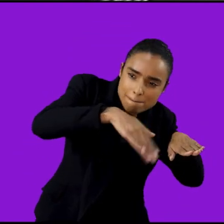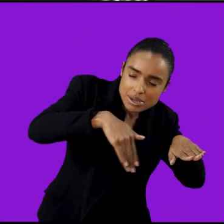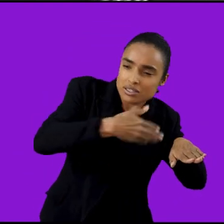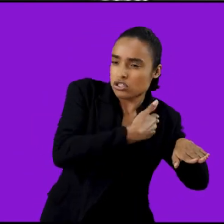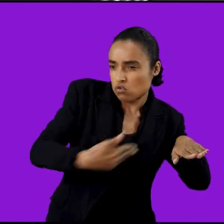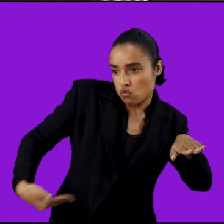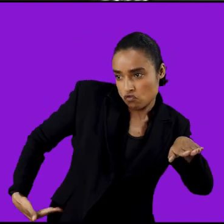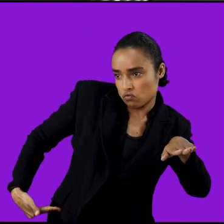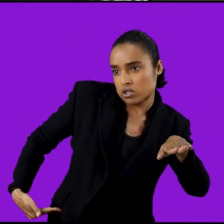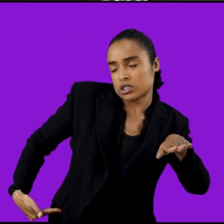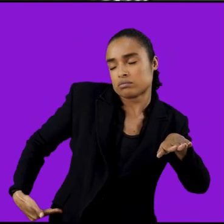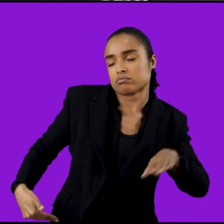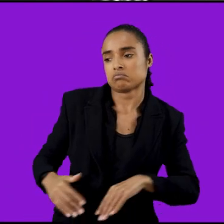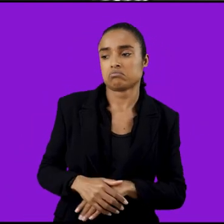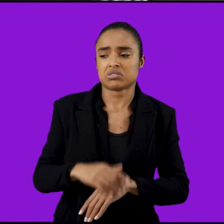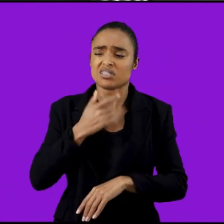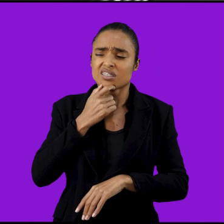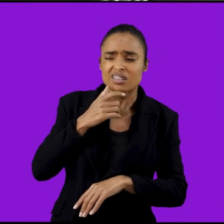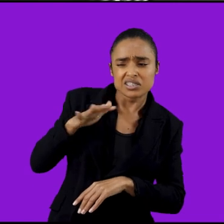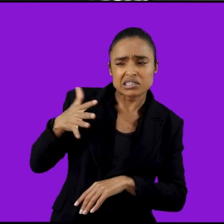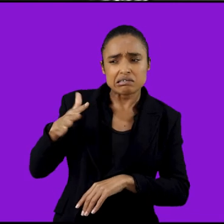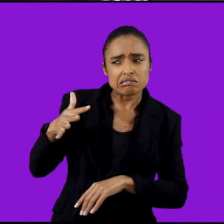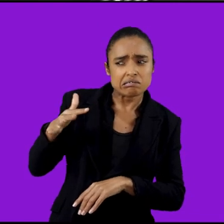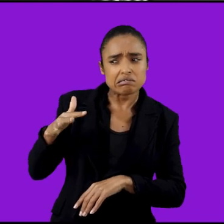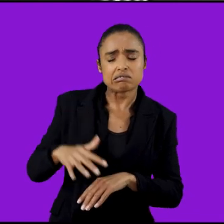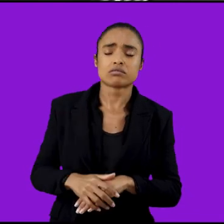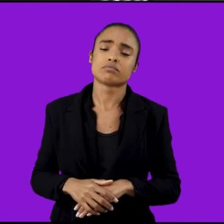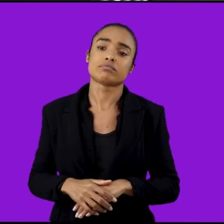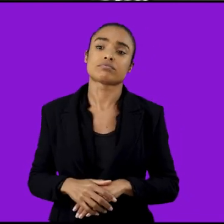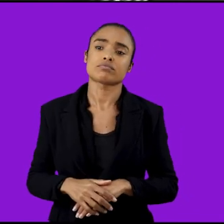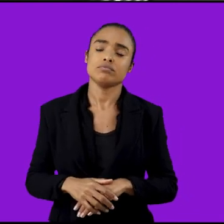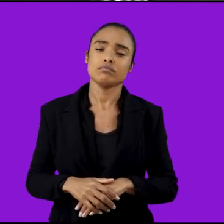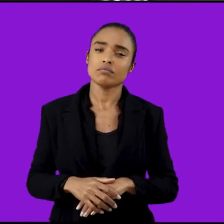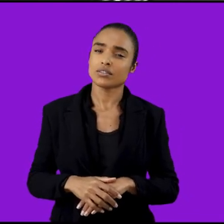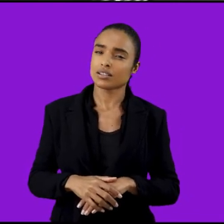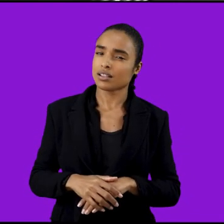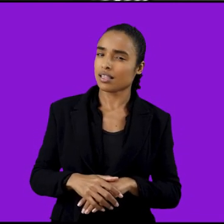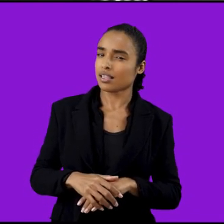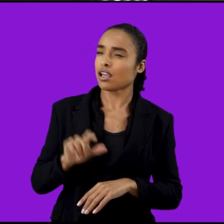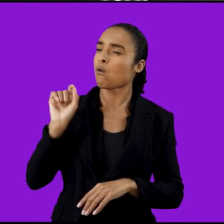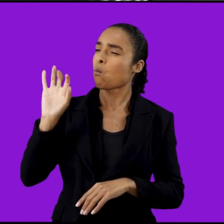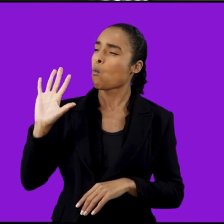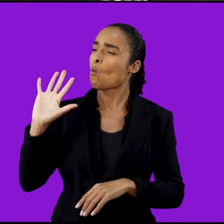alguma coisa. Meu ingles não é nada bom, tá? O meu também não É, e ela fala de um fenômeno muito interessante.